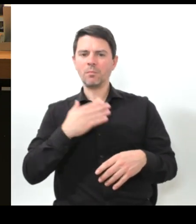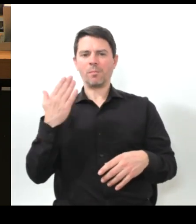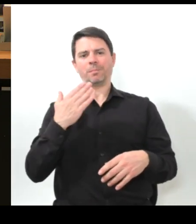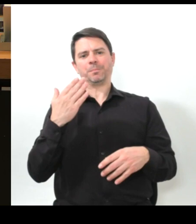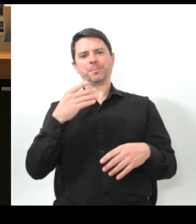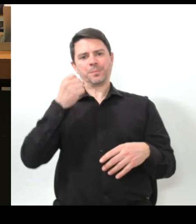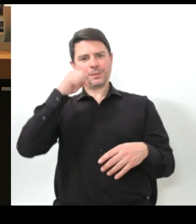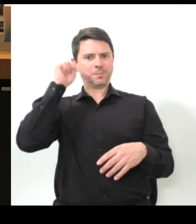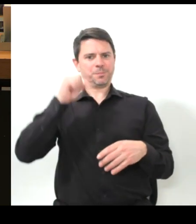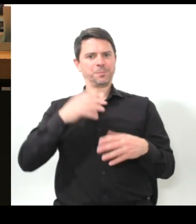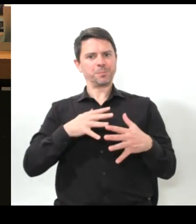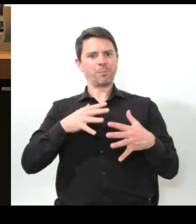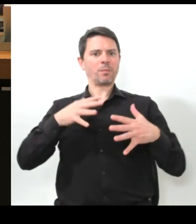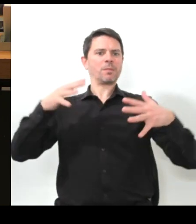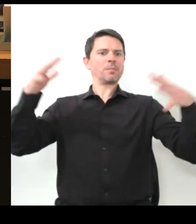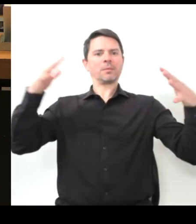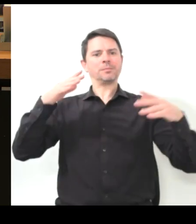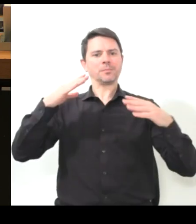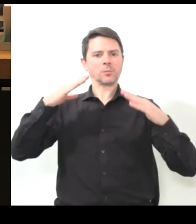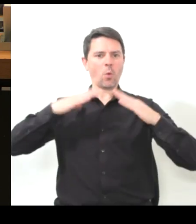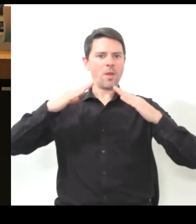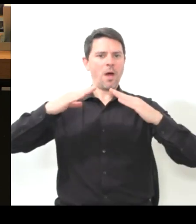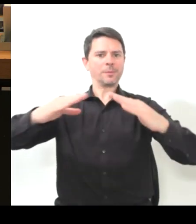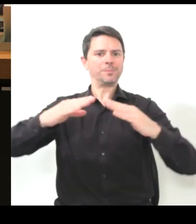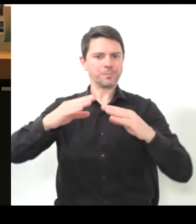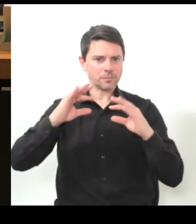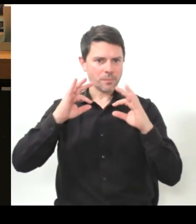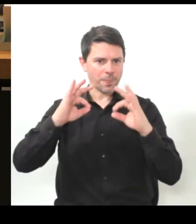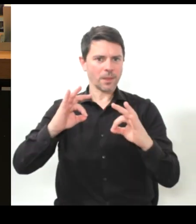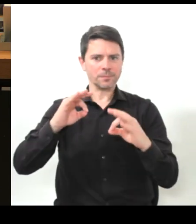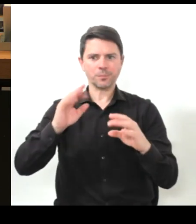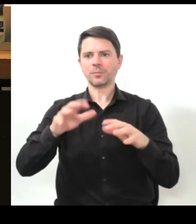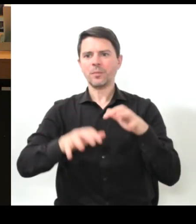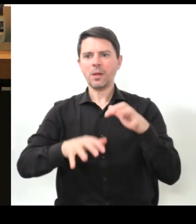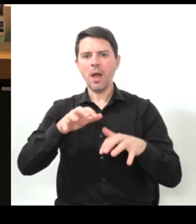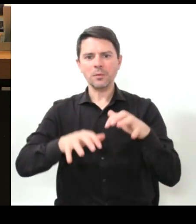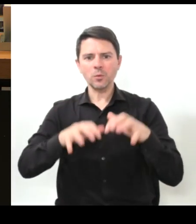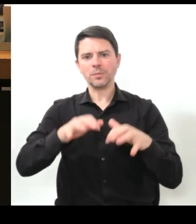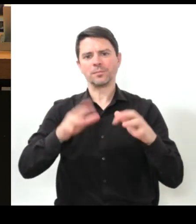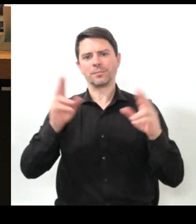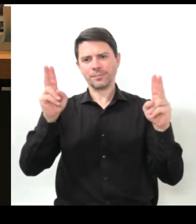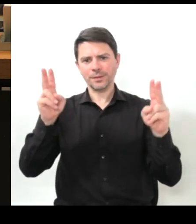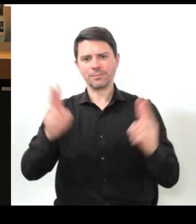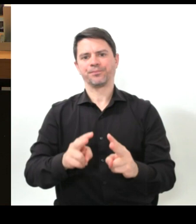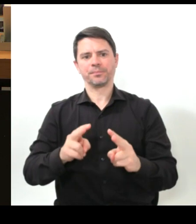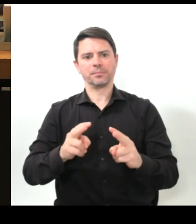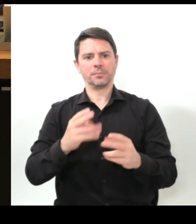die mit Solaranlagen nachgerüstet werden müssen. Die SPD setzt sich auch schon länger für die Ermöglichung